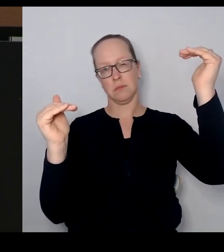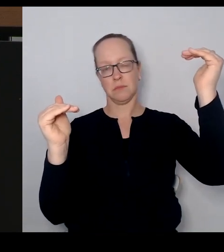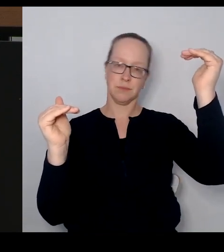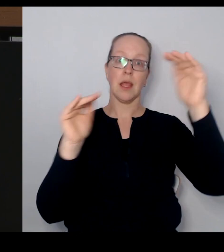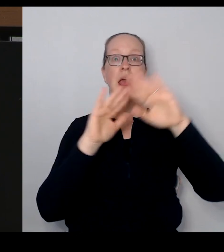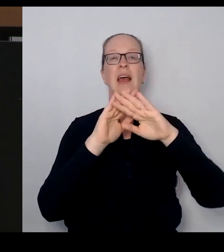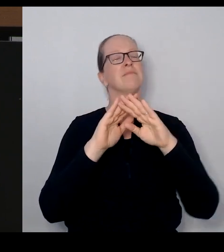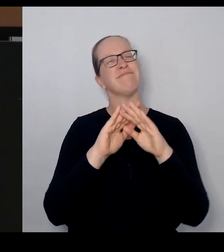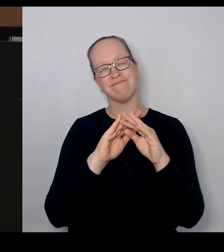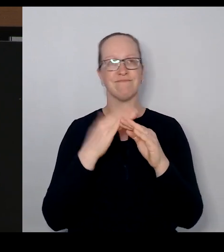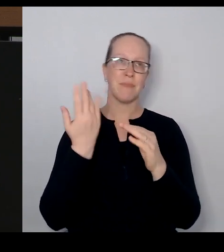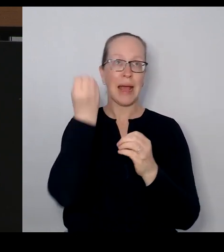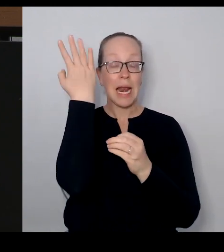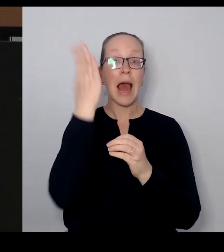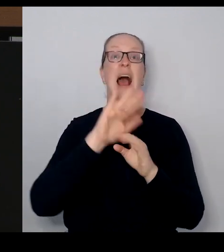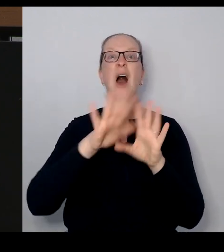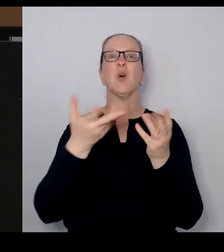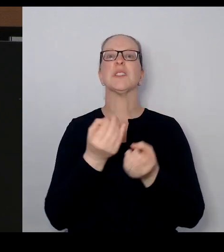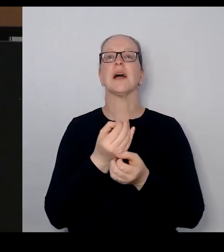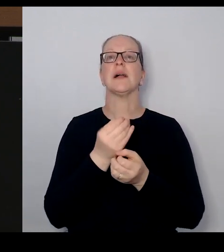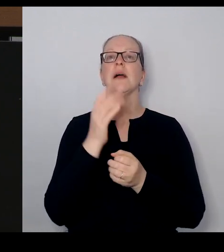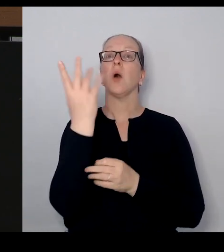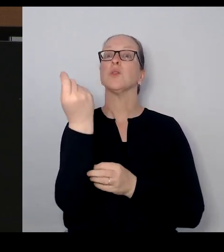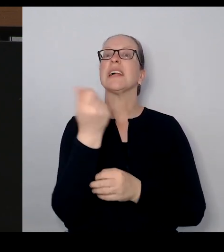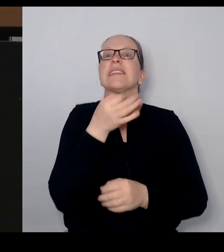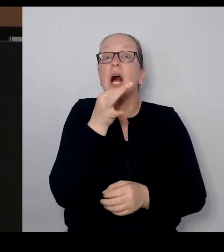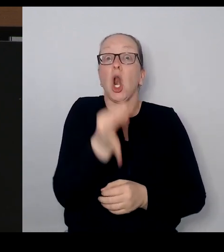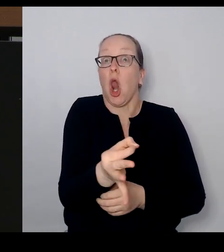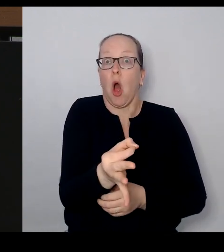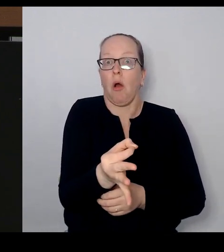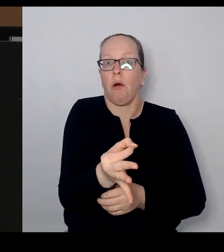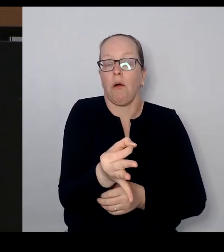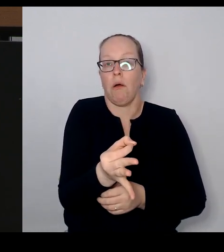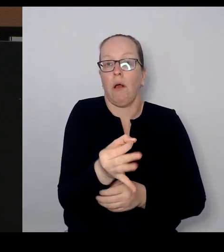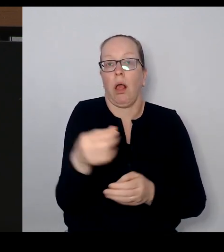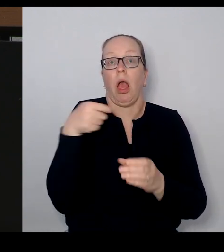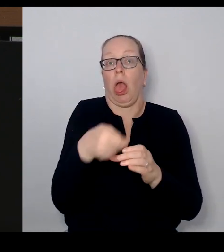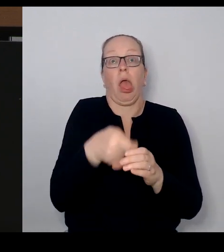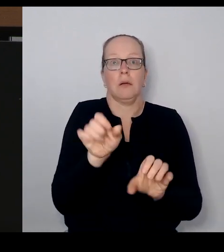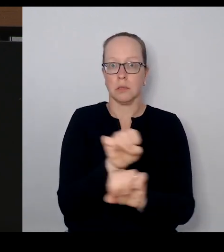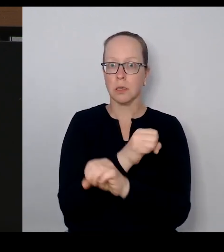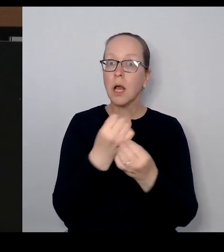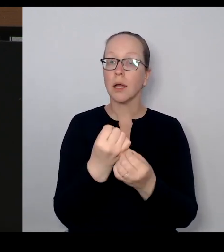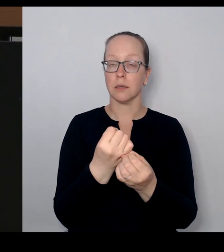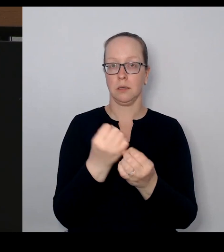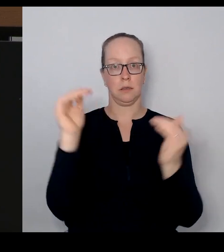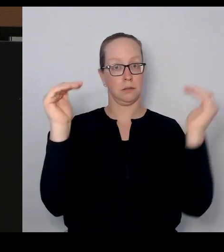Als letzter Rettungsanker wurden pauschale Minderausgaben in bisher nicht gekannter Höhe von rund 2 Milliarden €